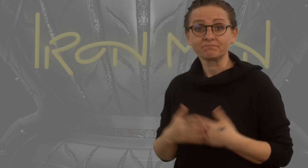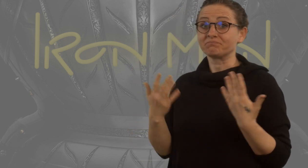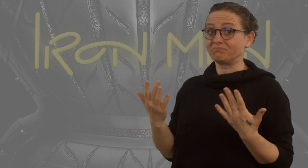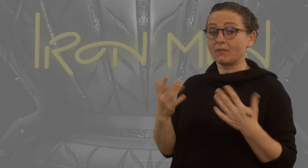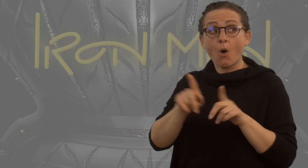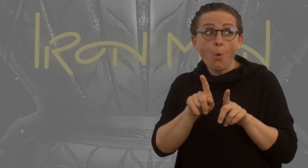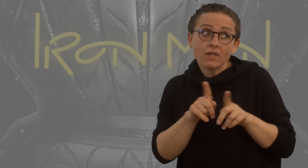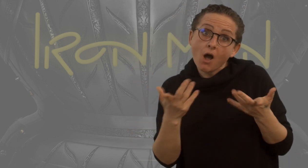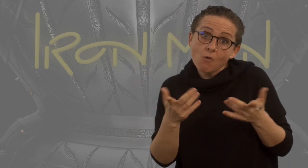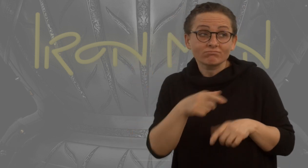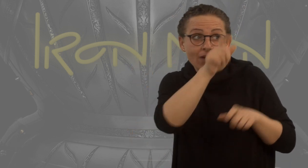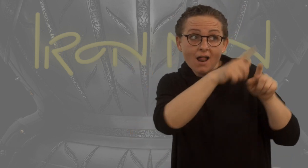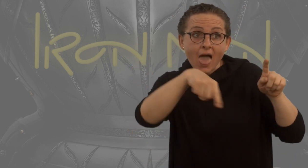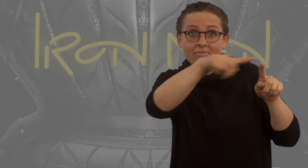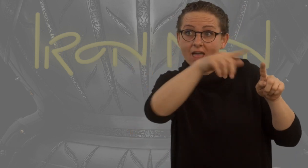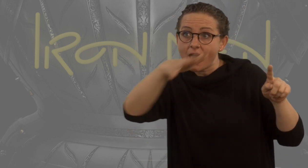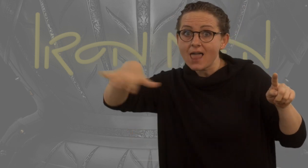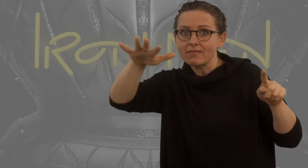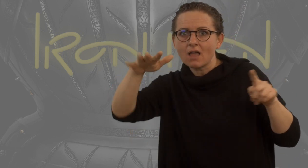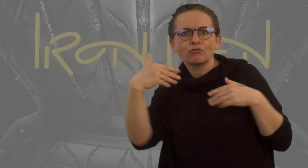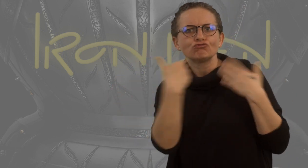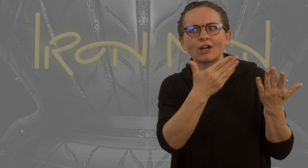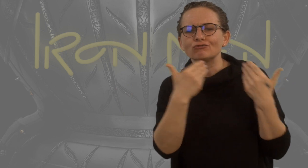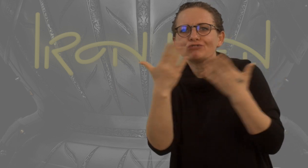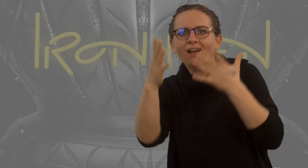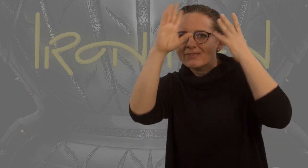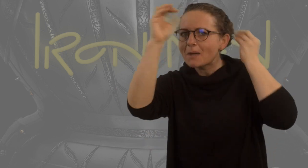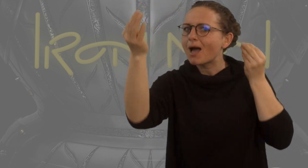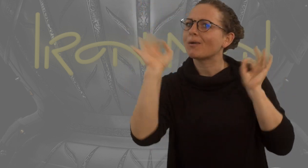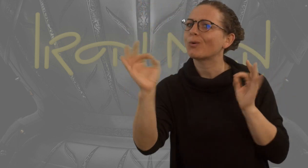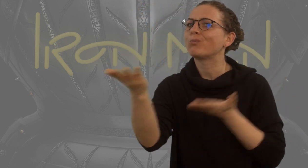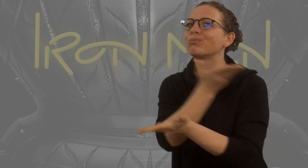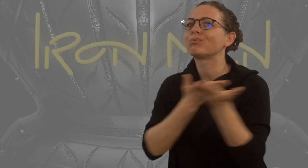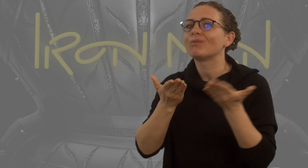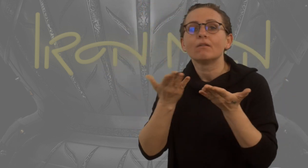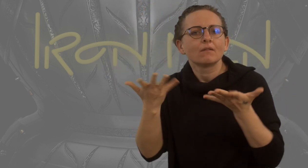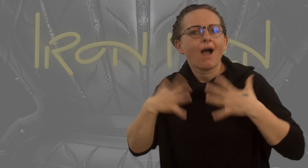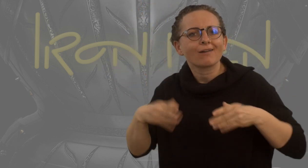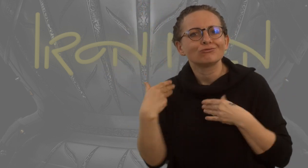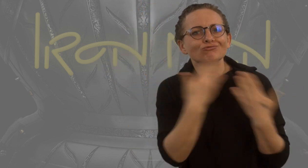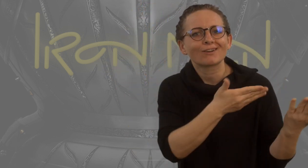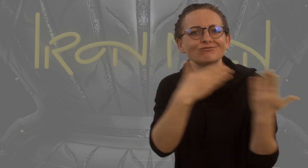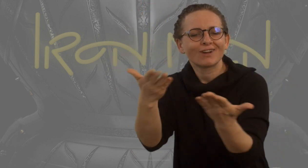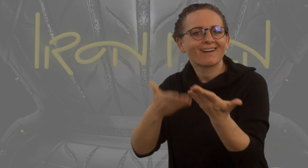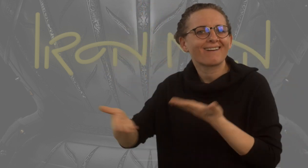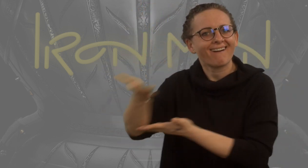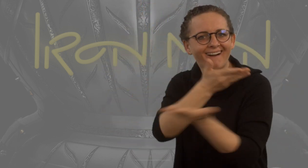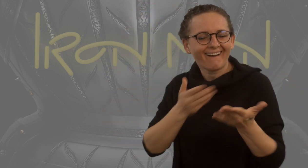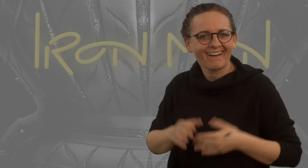oder diplomatisches Geschenk beliebt.